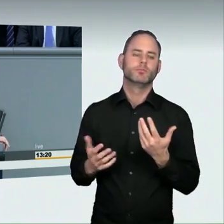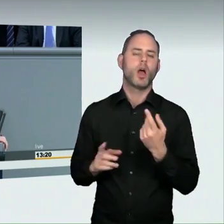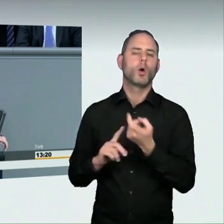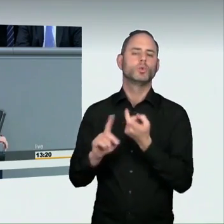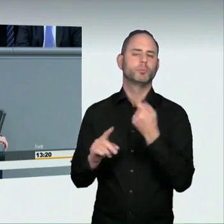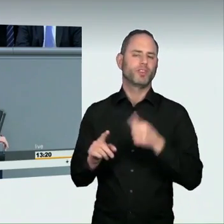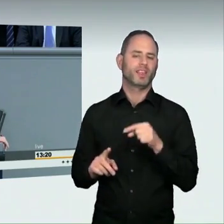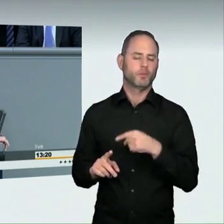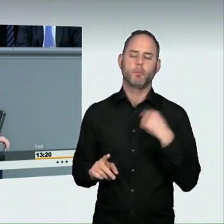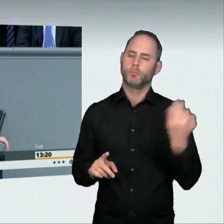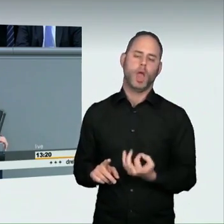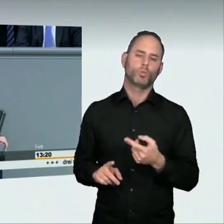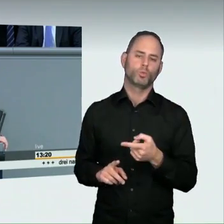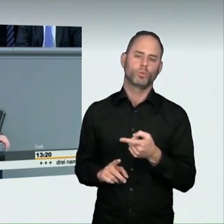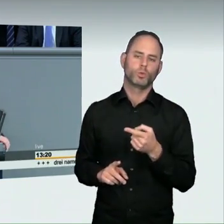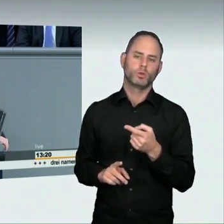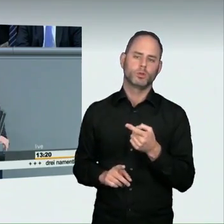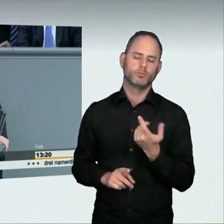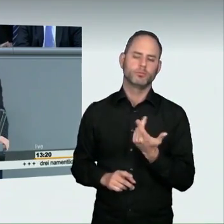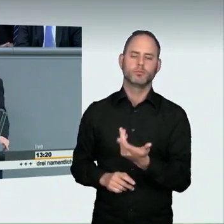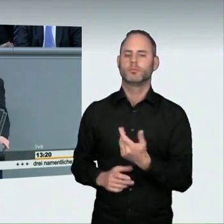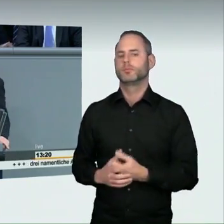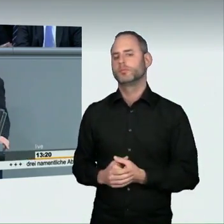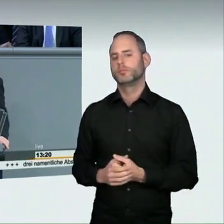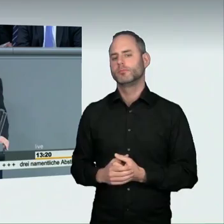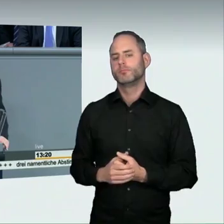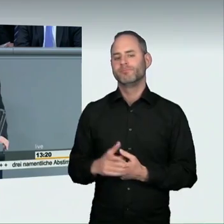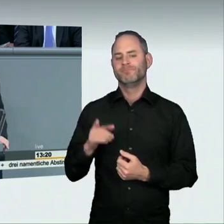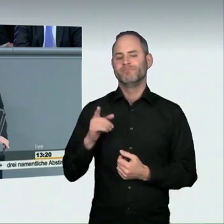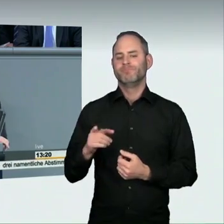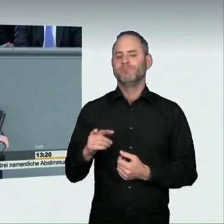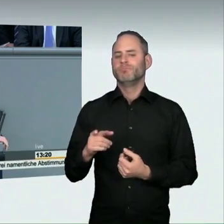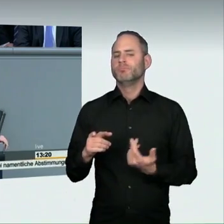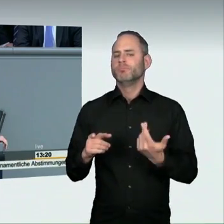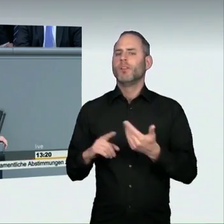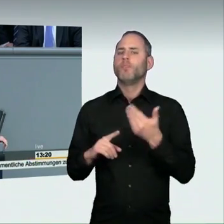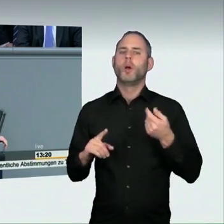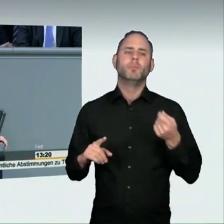die Vormiete war. Wir müssen dafür sorgen, dass die Rückzahlungspflicht ab dem ersten Tag des Mietvertrags gilt.